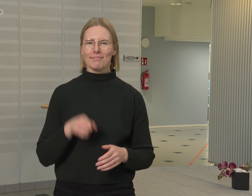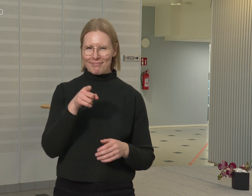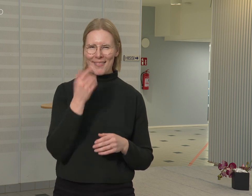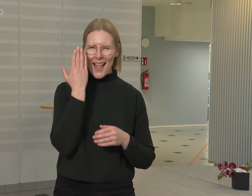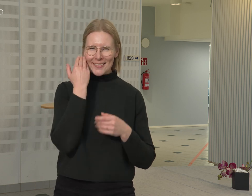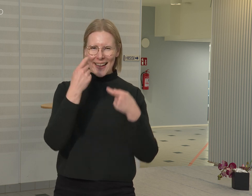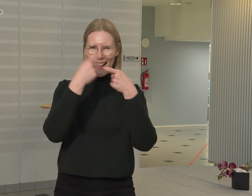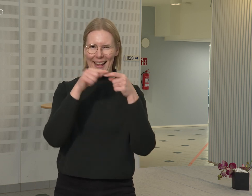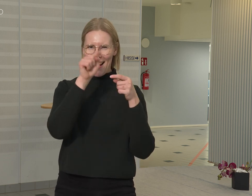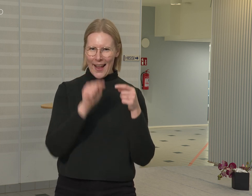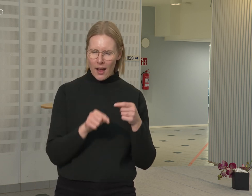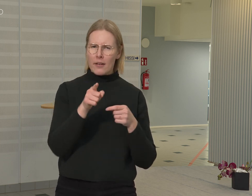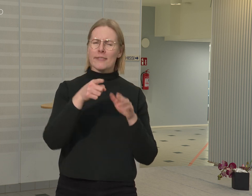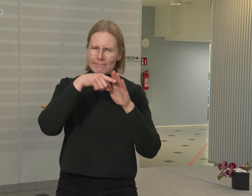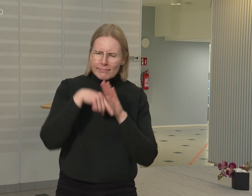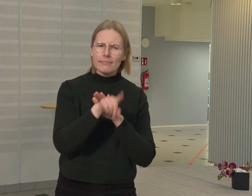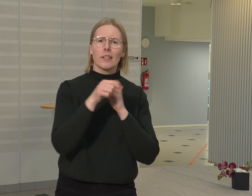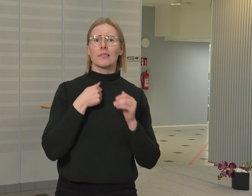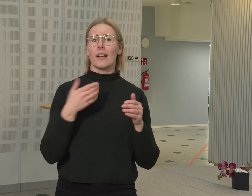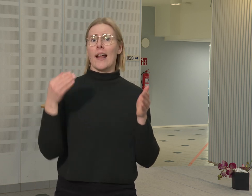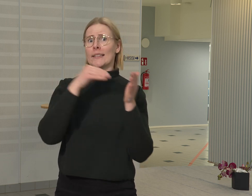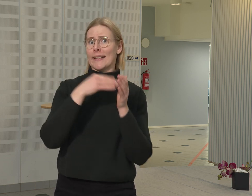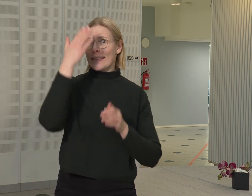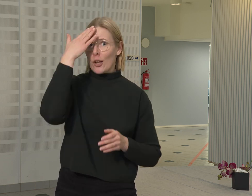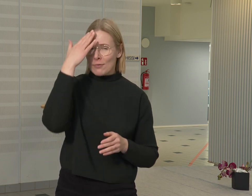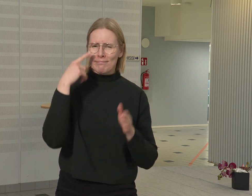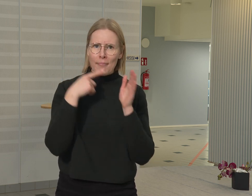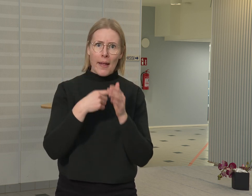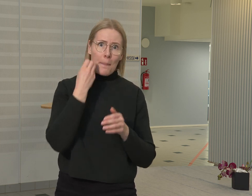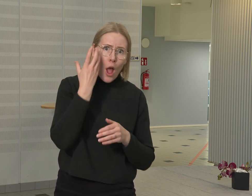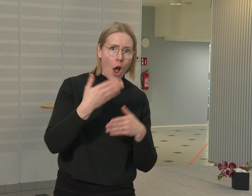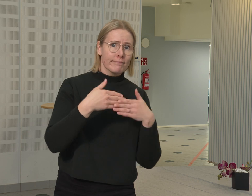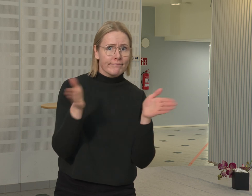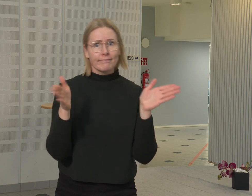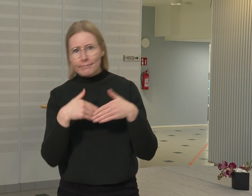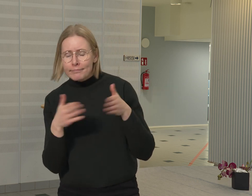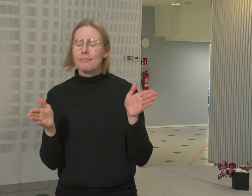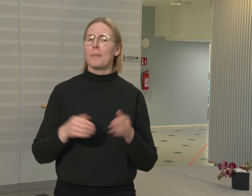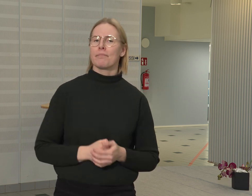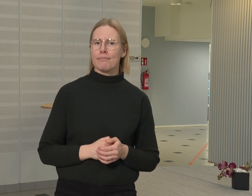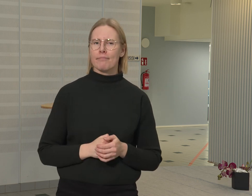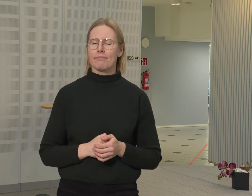Edellä esitettyjen linkkien kautta saatte lisätietoa - esimerkiksi eri palveluiden aukioloajoista.